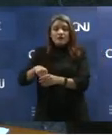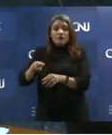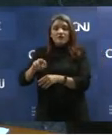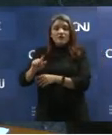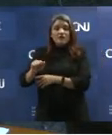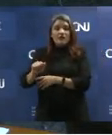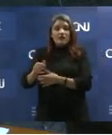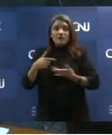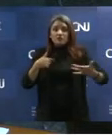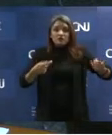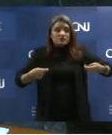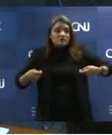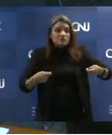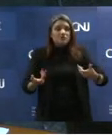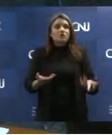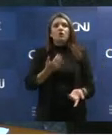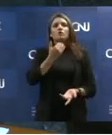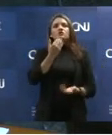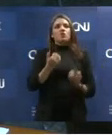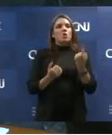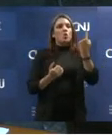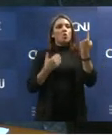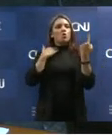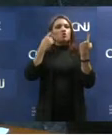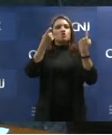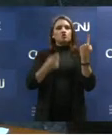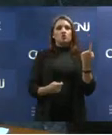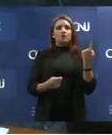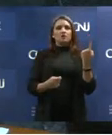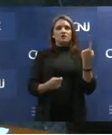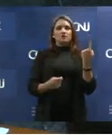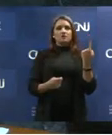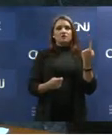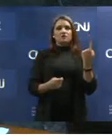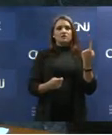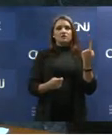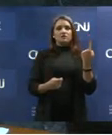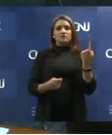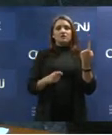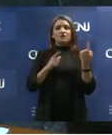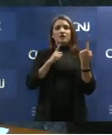ou um juiz auxiliar que aqui acumulava mais duas unidades jurisdicionais.